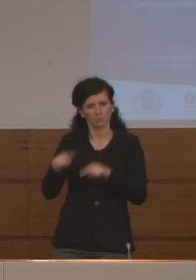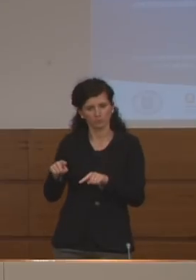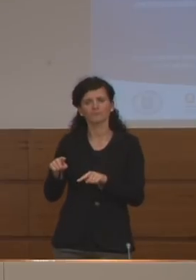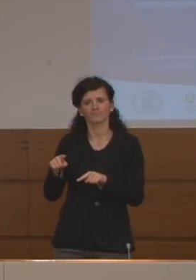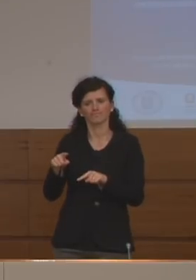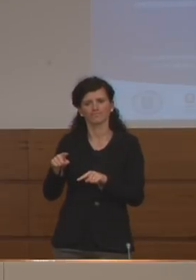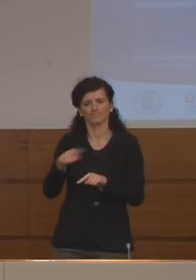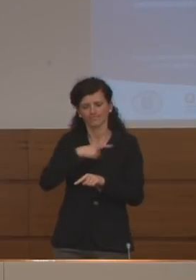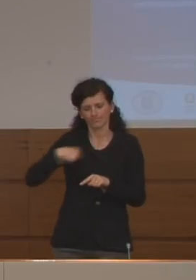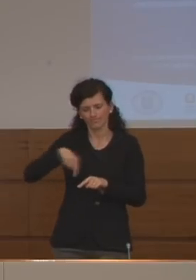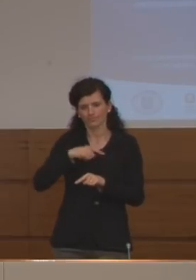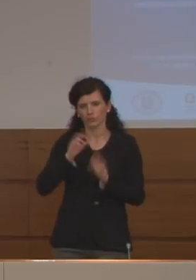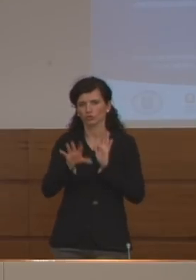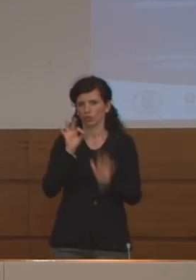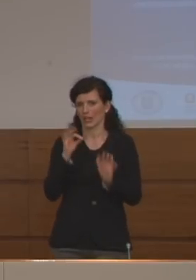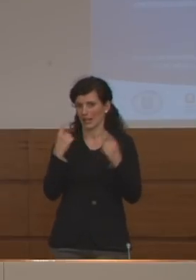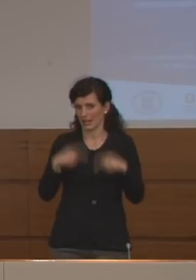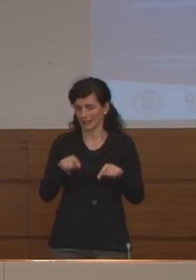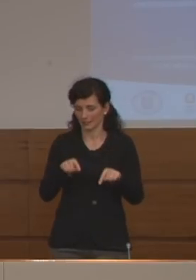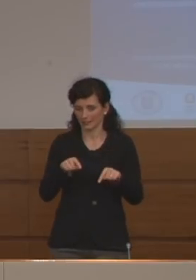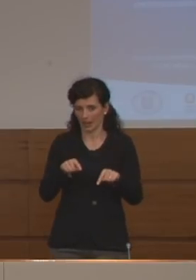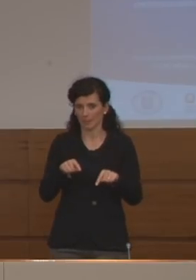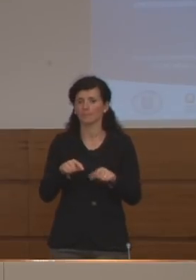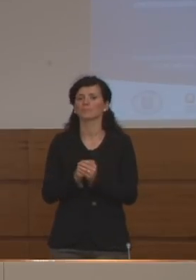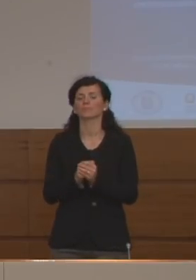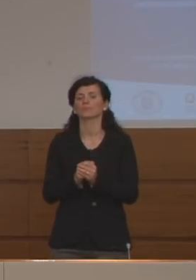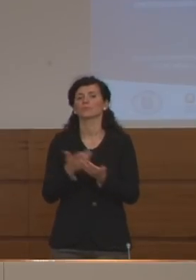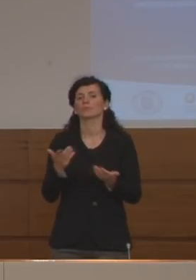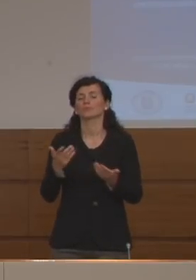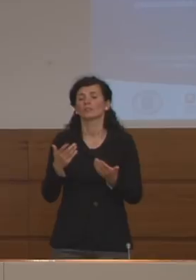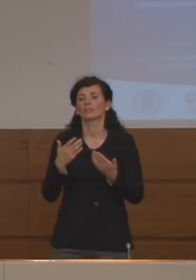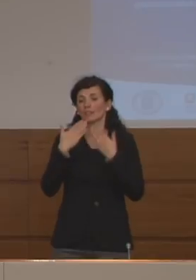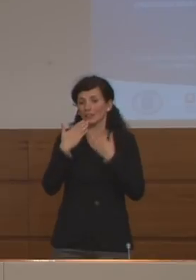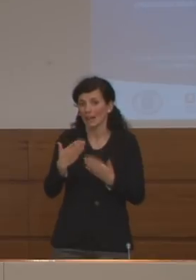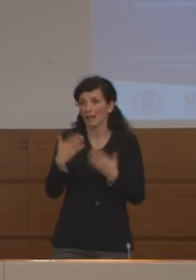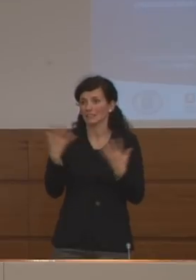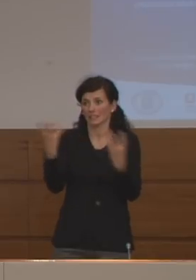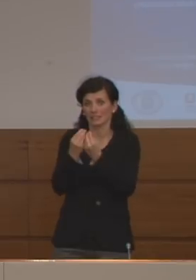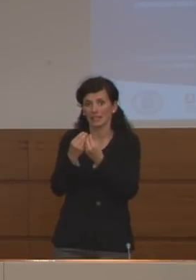di interazione anche con i colleghi dell'Associazione Italiana di